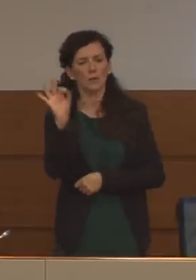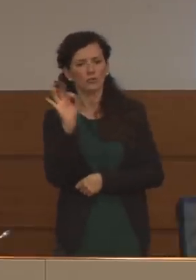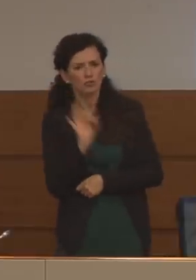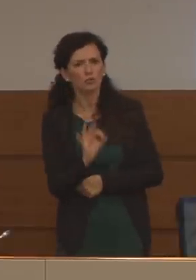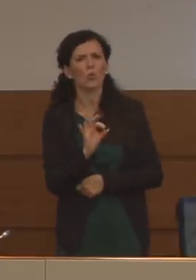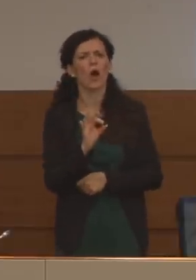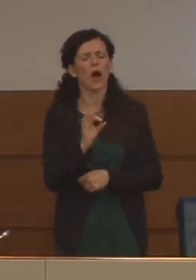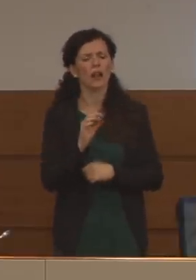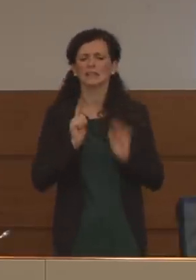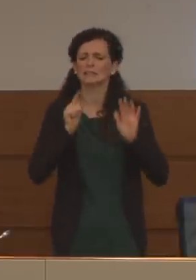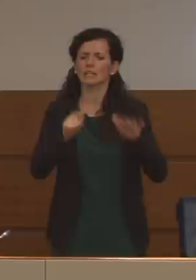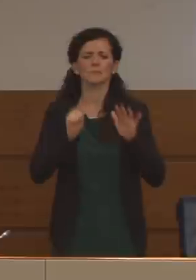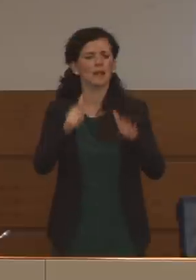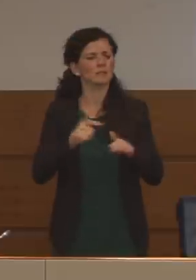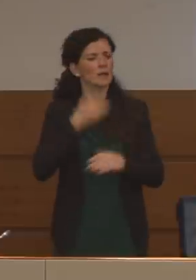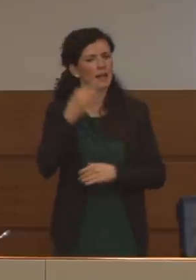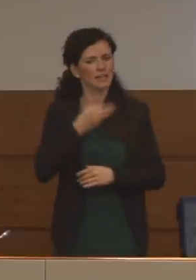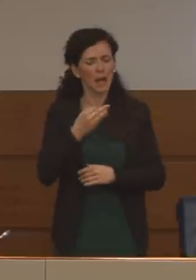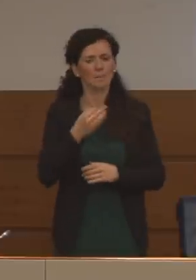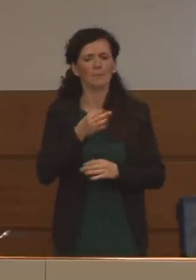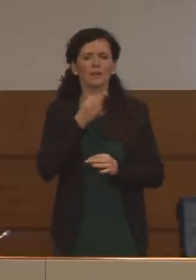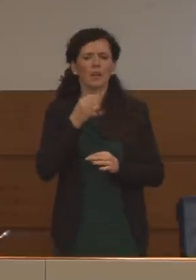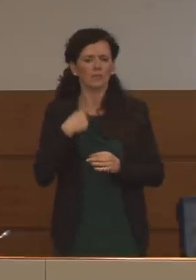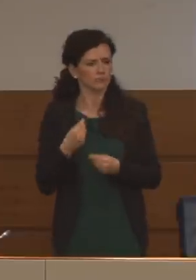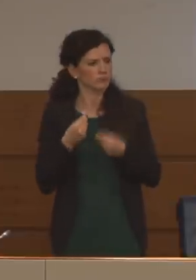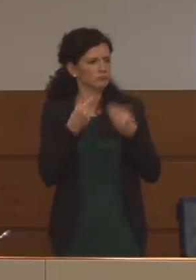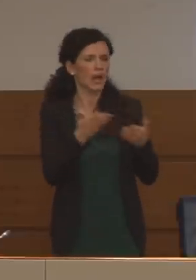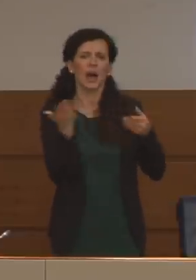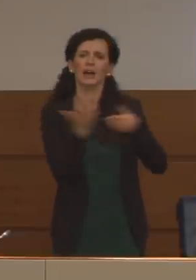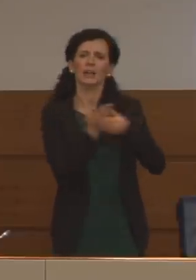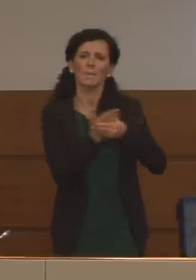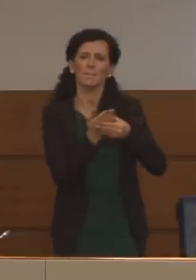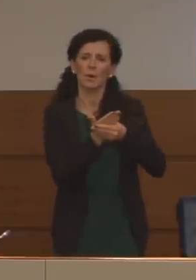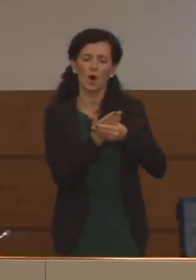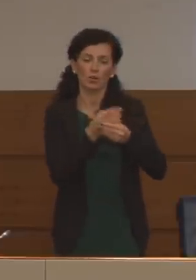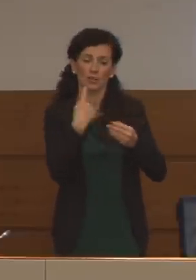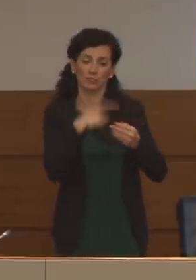avrete quel report che ormai conoscete credo che è fatto da una relazione